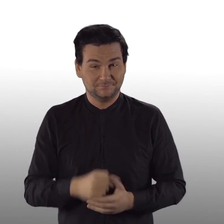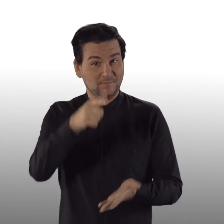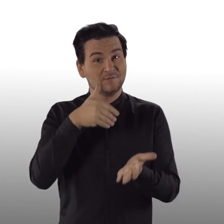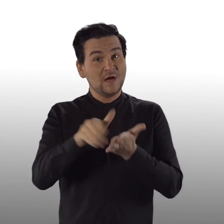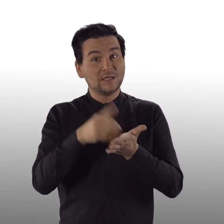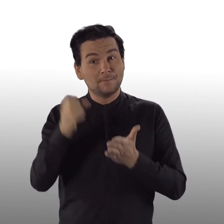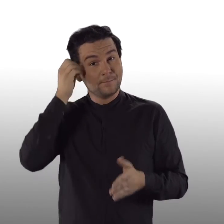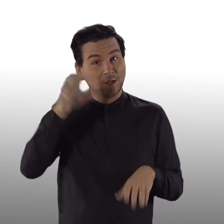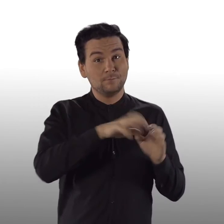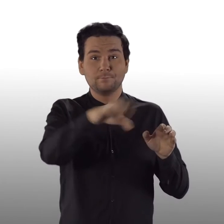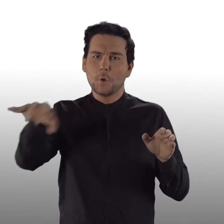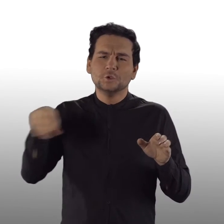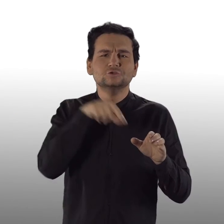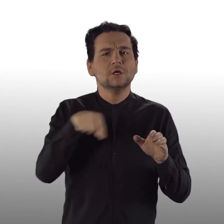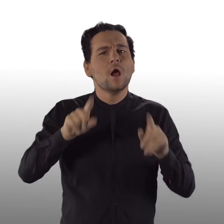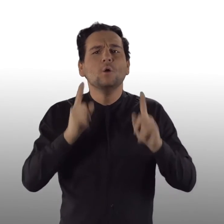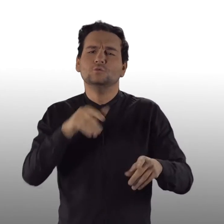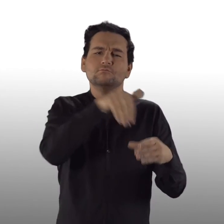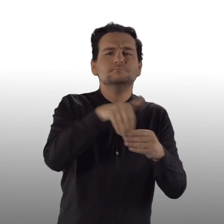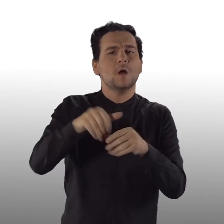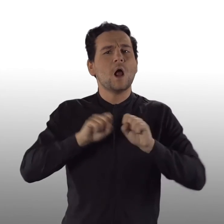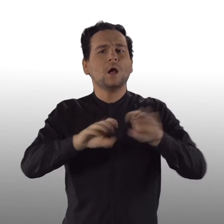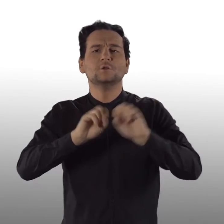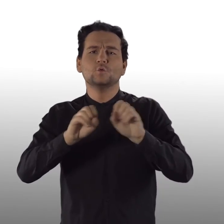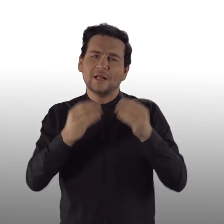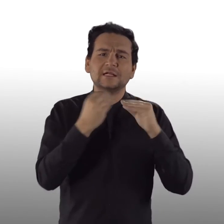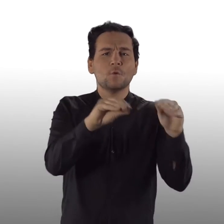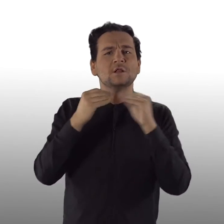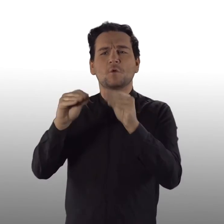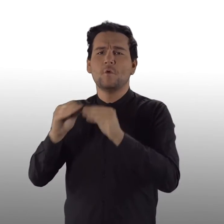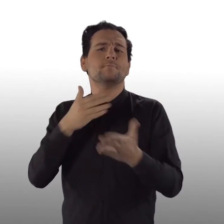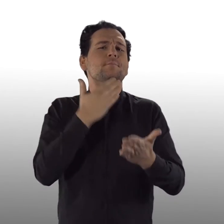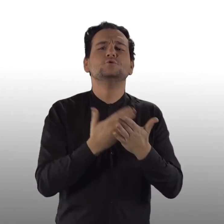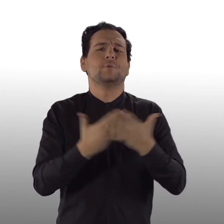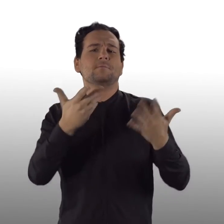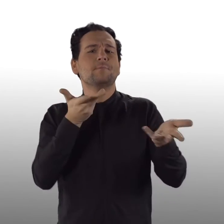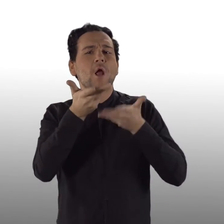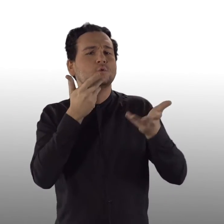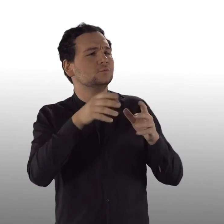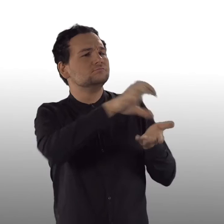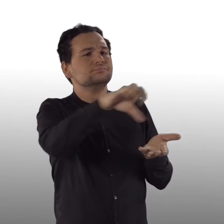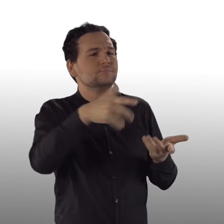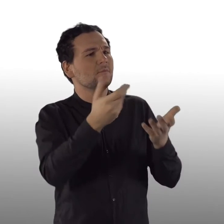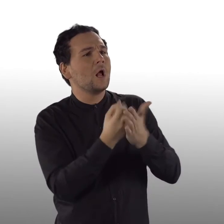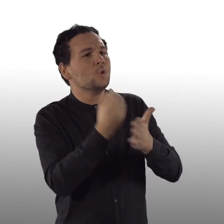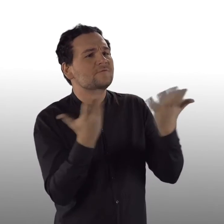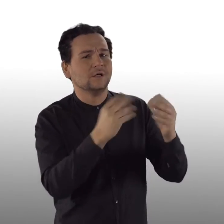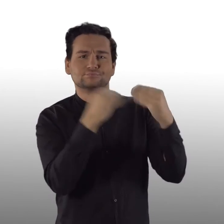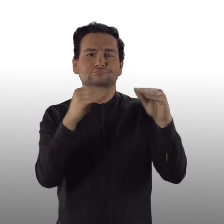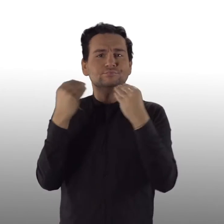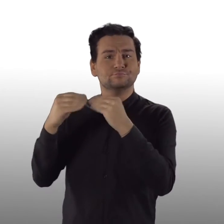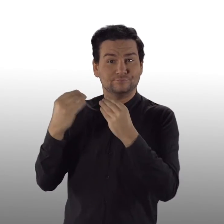In der Weiterbildungsbörse finden sie auch aktuelle Informationen, zum Beispiel aus den Beratungsstellen.